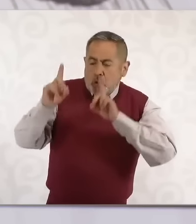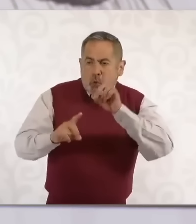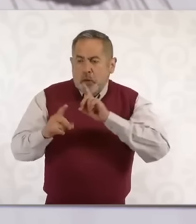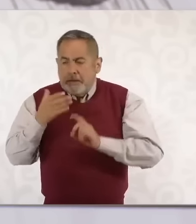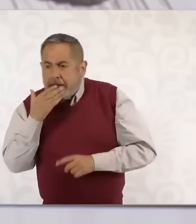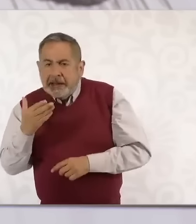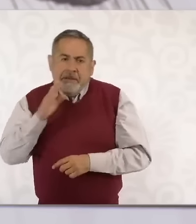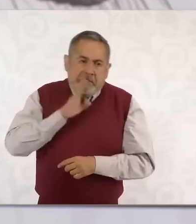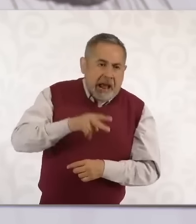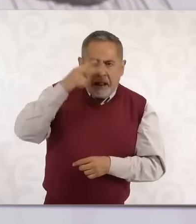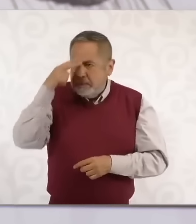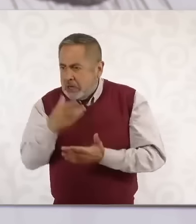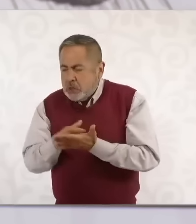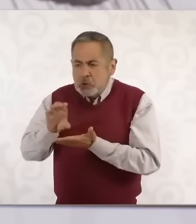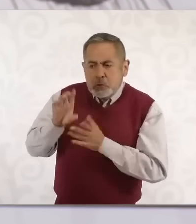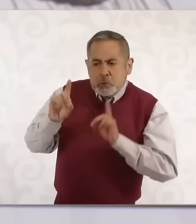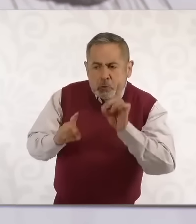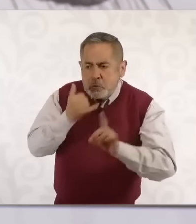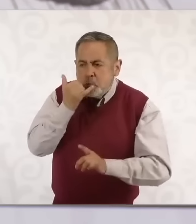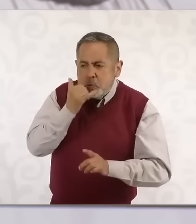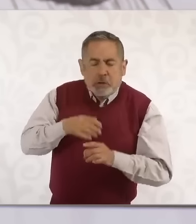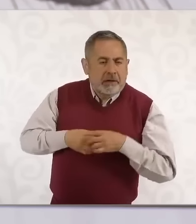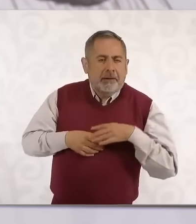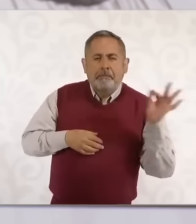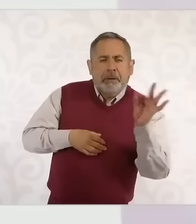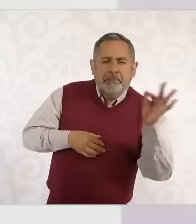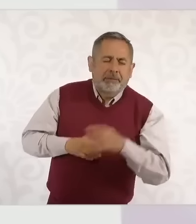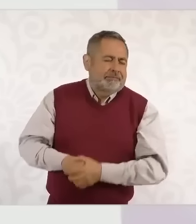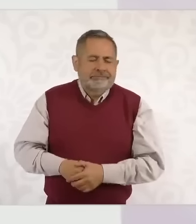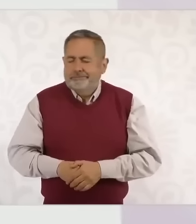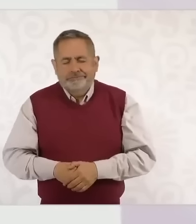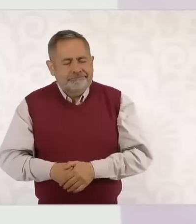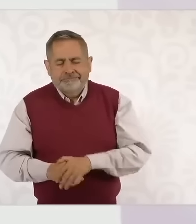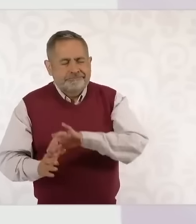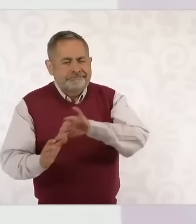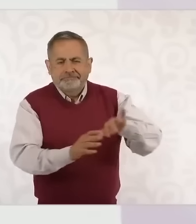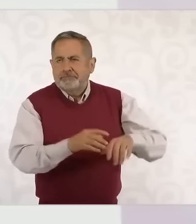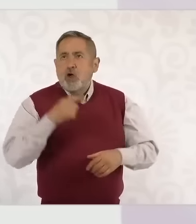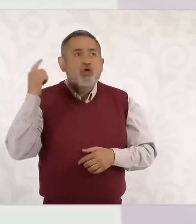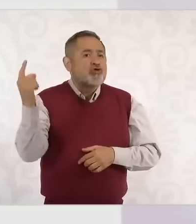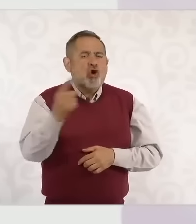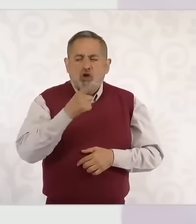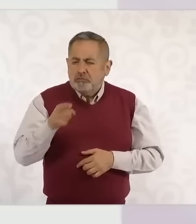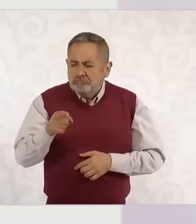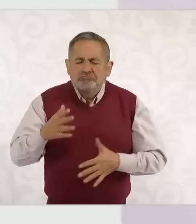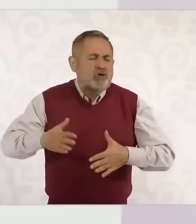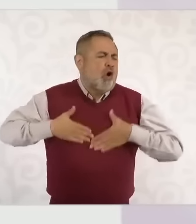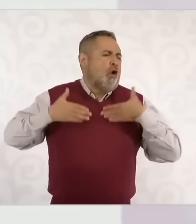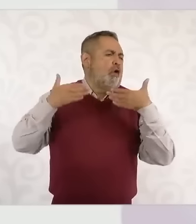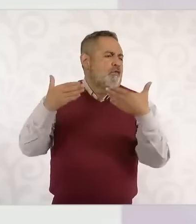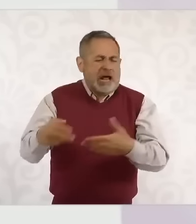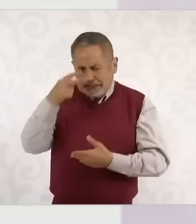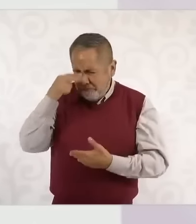que han manejado algunos. Hay certidumbre para la inversión. Toda la certidumbre. En México